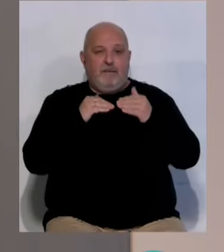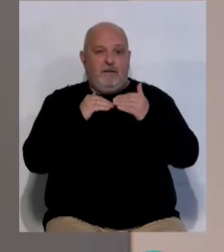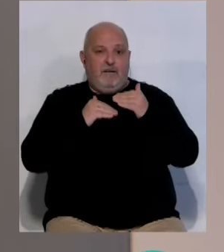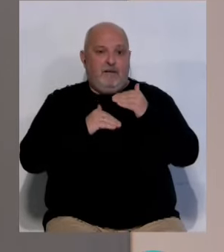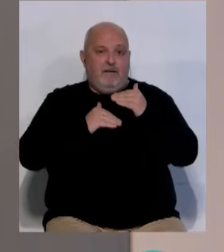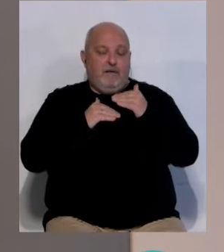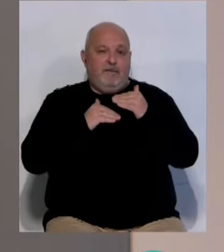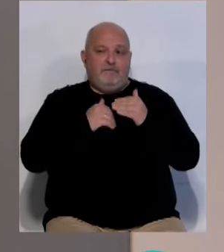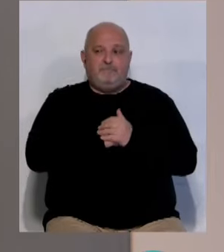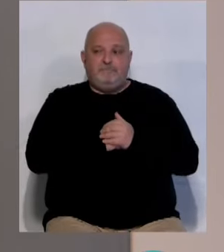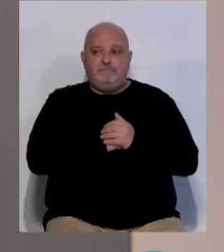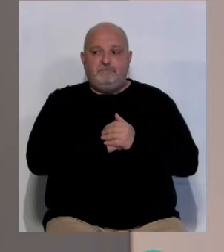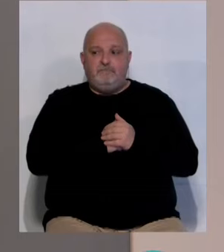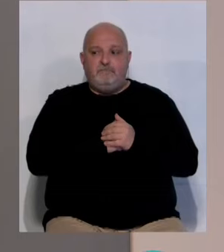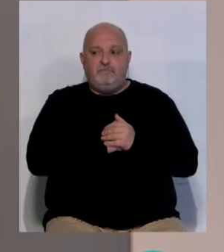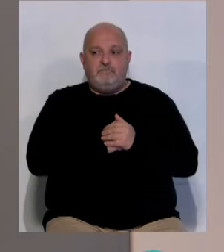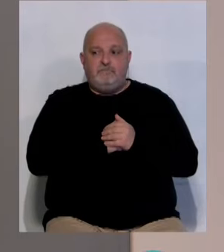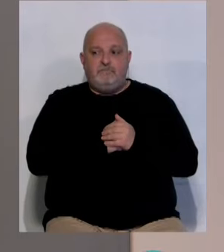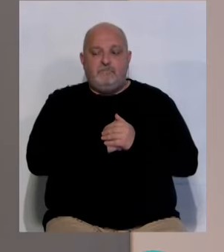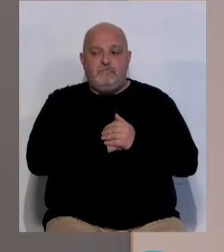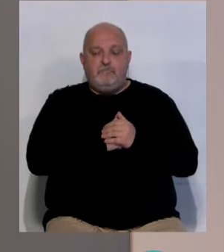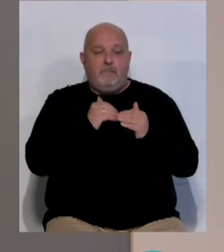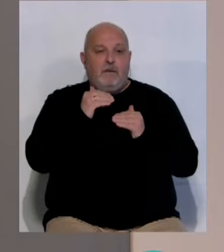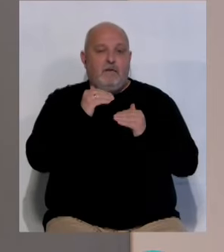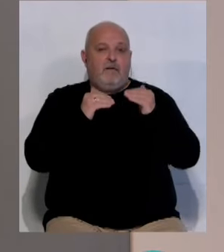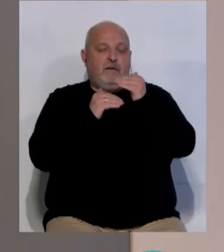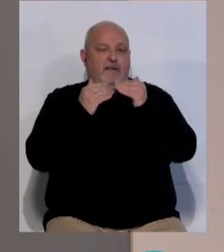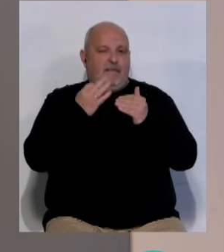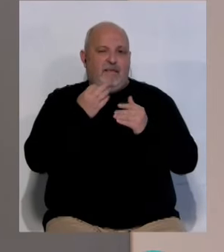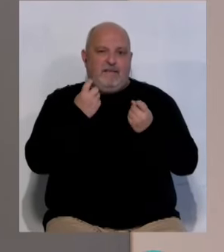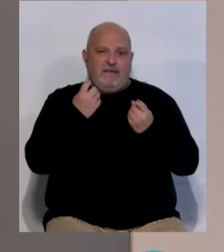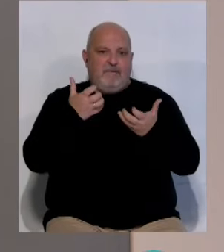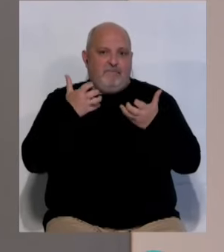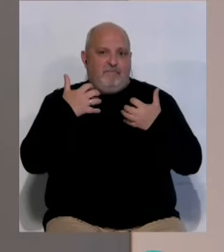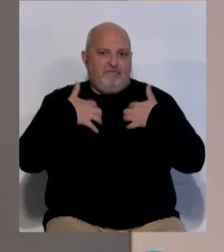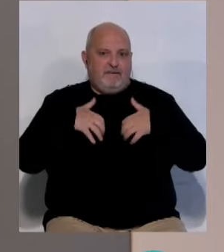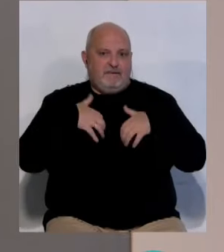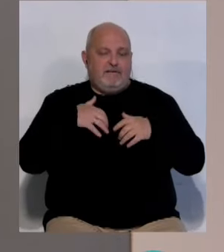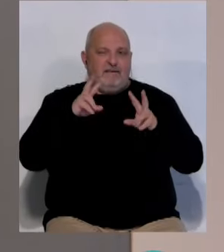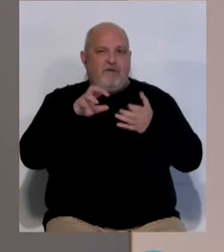bastante grande vamos es totalmente necesario ganarle al beti mejorar en la faceta ofensiva